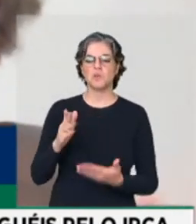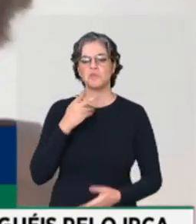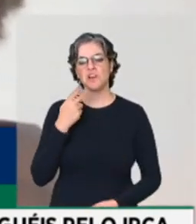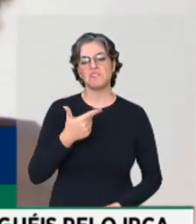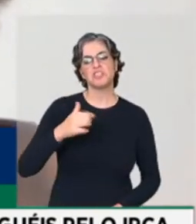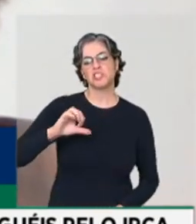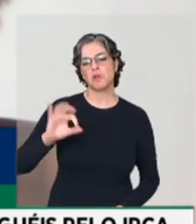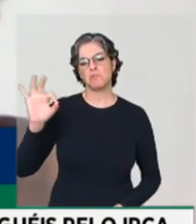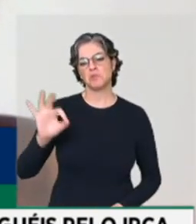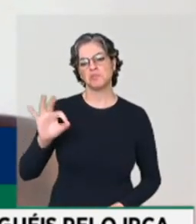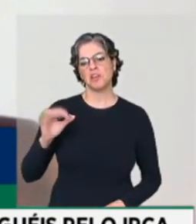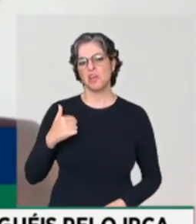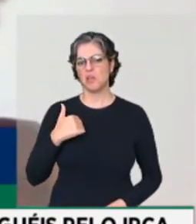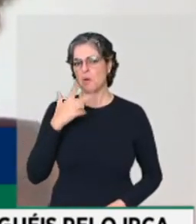EM 29 PEOS EU ATRIBUO MAIS DE 31% O REAJUSTE OU O QUE